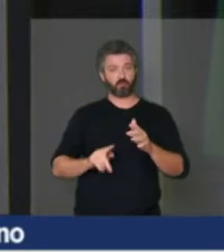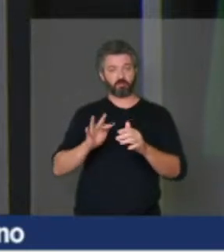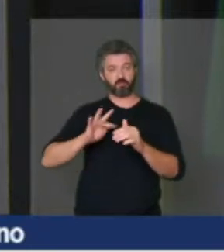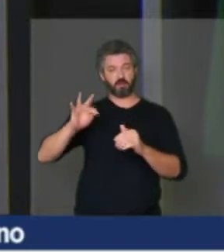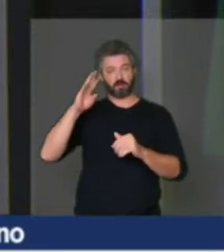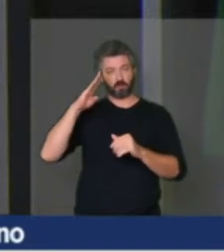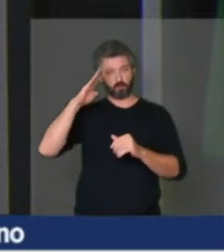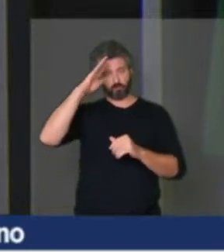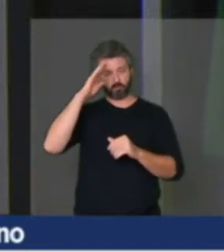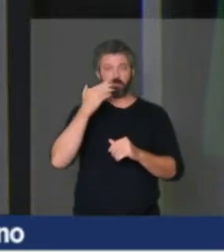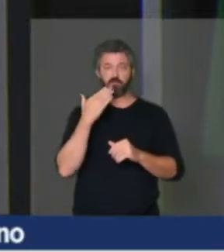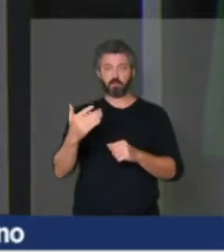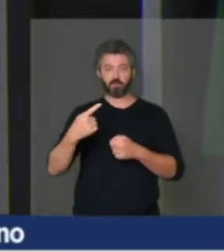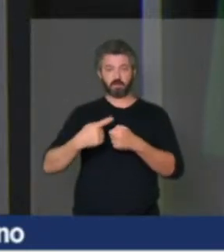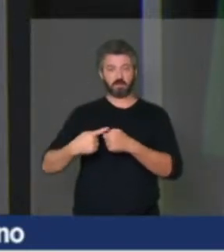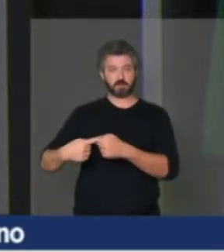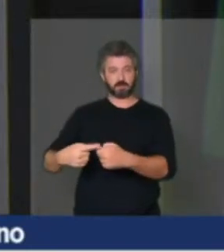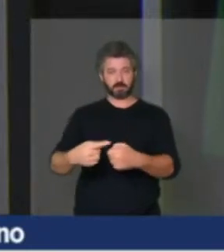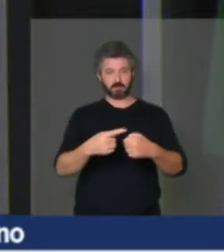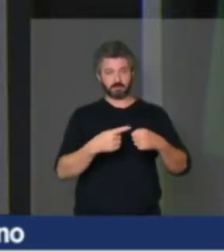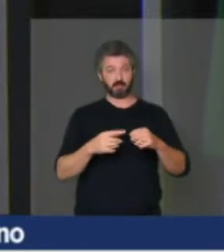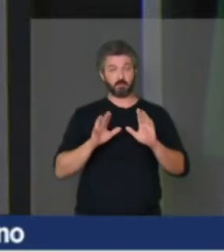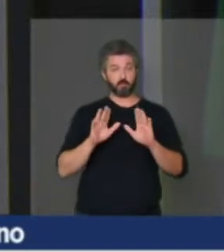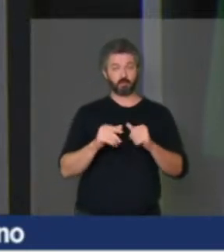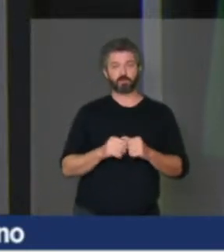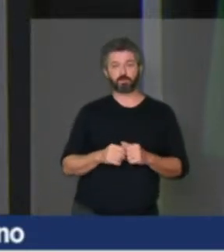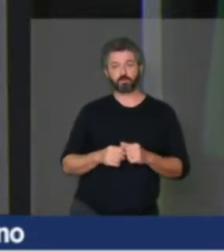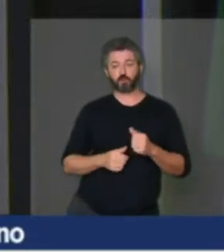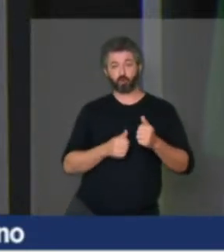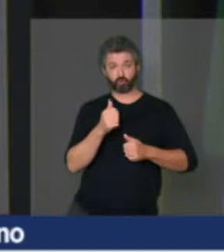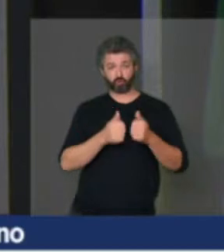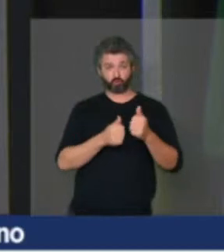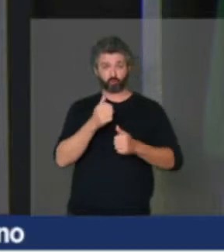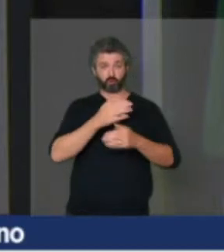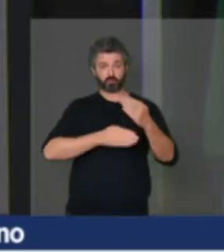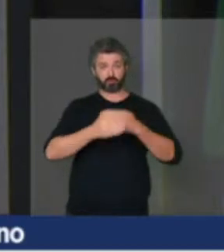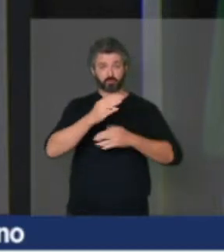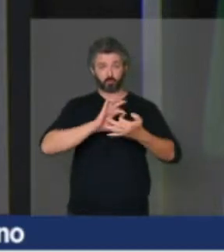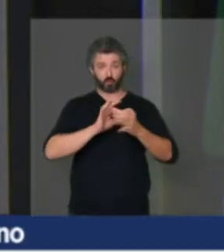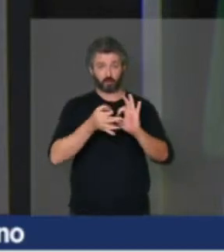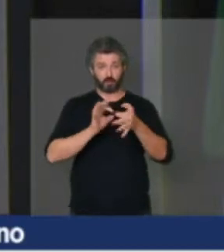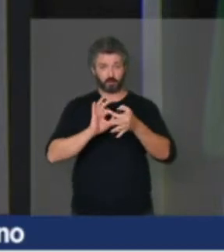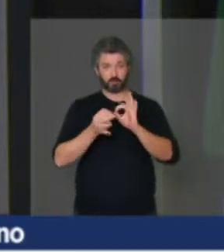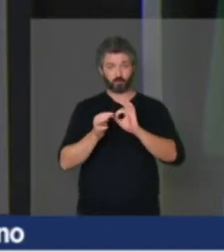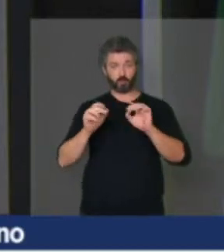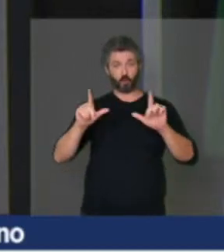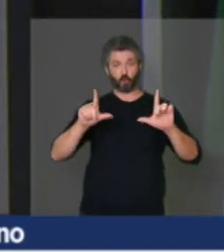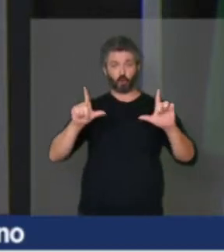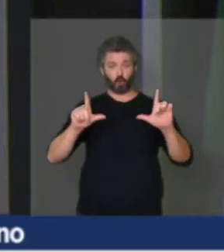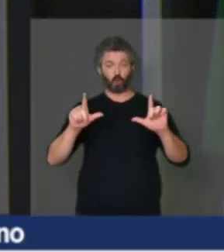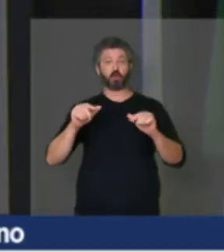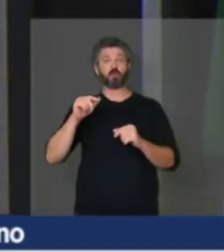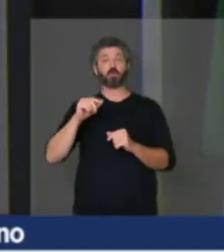BOLSONARO PARA OS MUNICÍPIOS. NOS JOGOS PARALÍMPICOS DE TÓQUIO A DELEGAÇÃO BRASILEIRA VIAJOU AO JAPÃO APOIADA POR INVESTIMENTO DE 117 MILHÕES DO GOVERNO